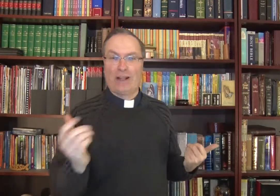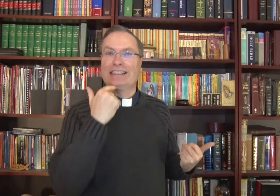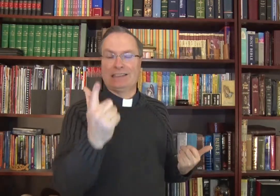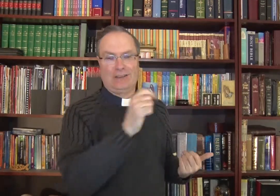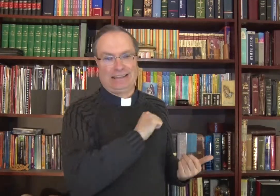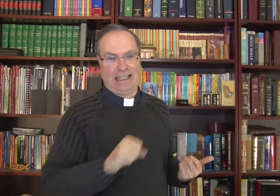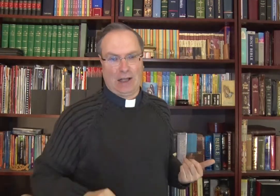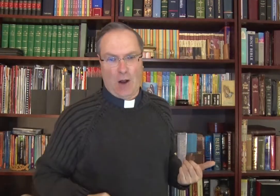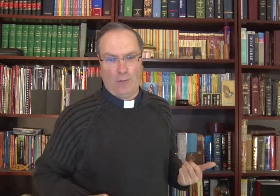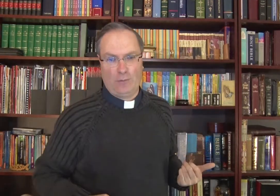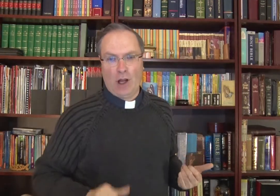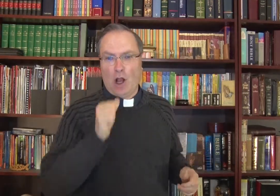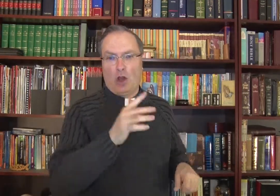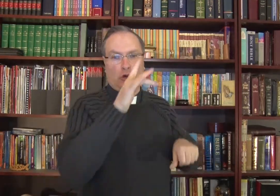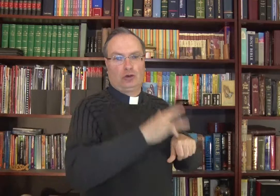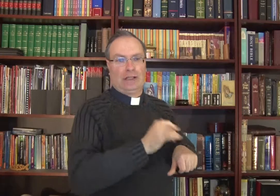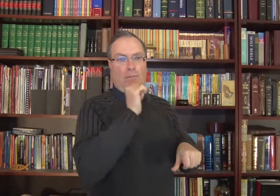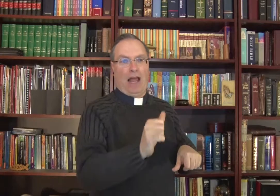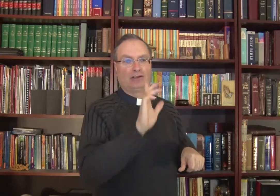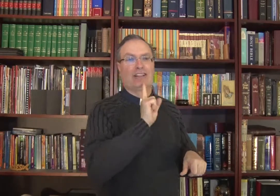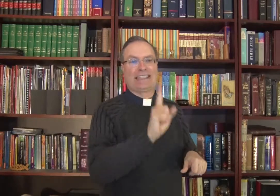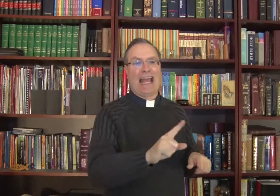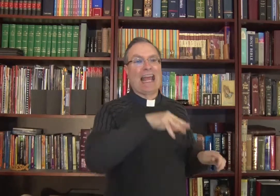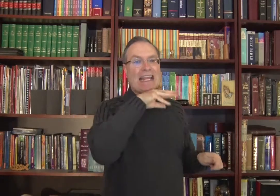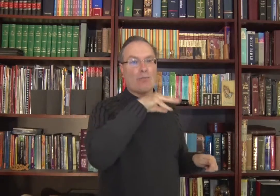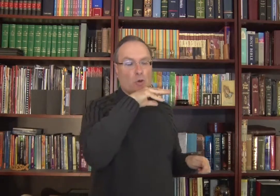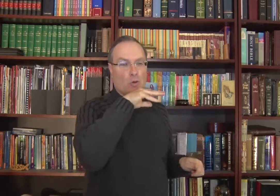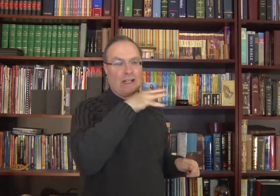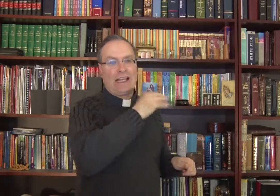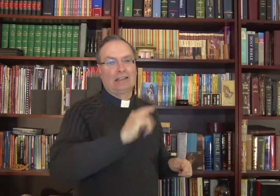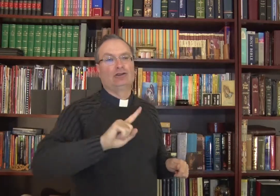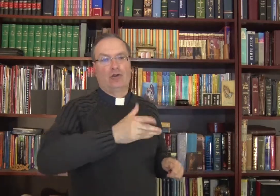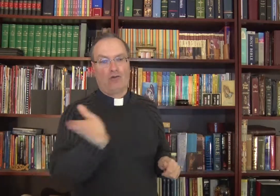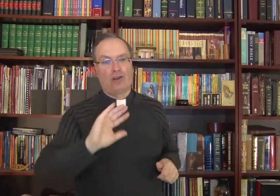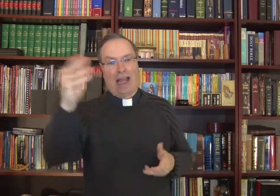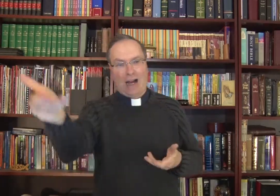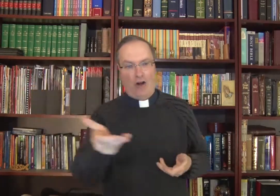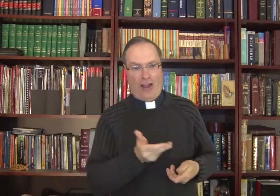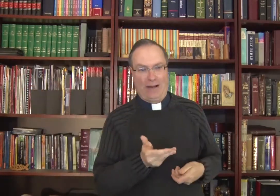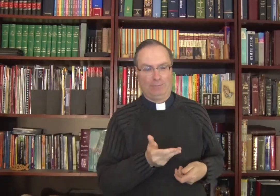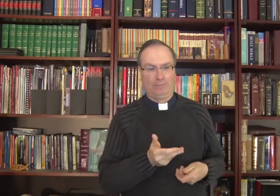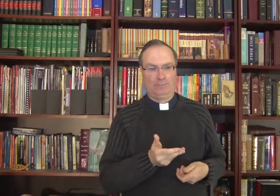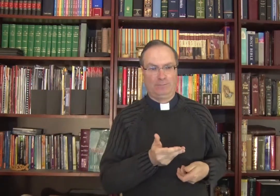dit le Seigneur; ne touchez pas à ce qui est impur et je vous accueillerai.»